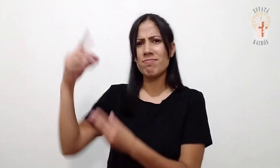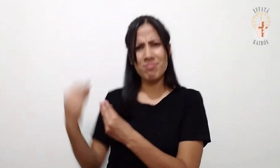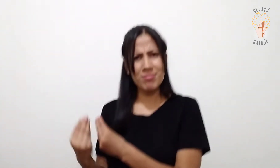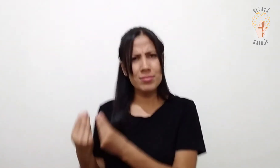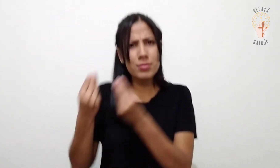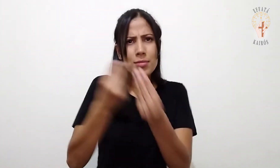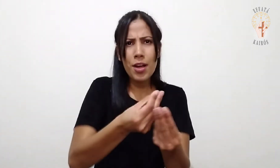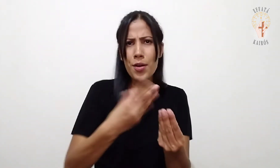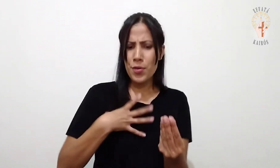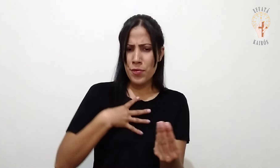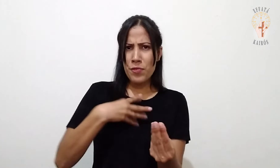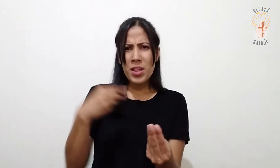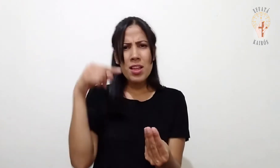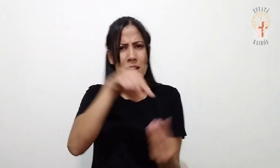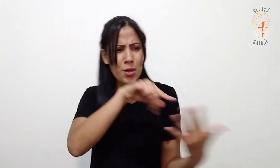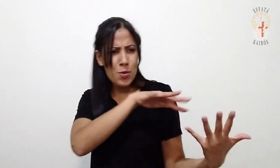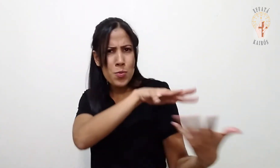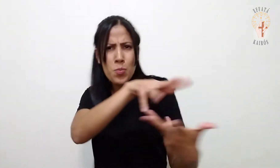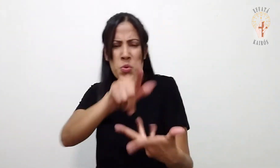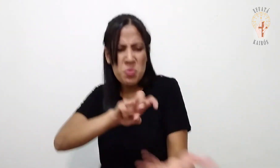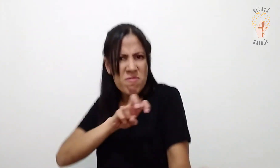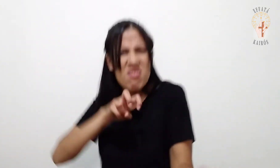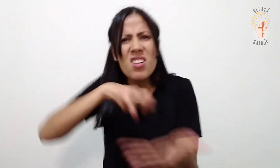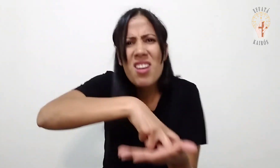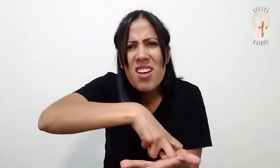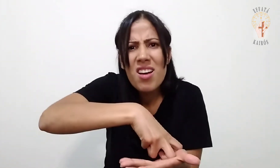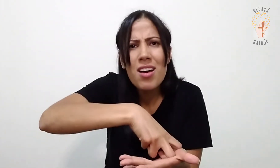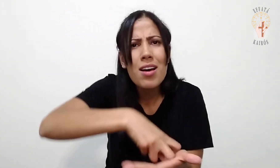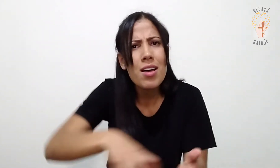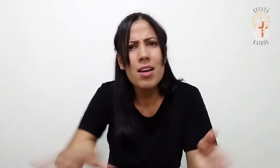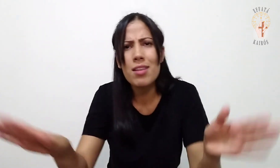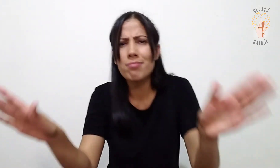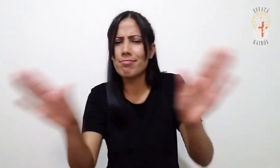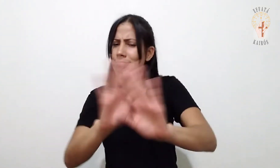mas tenha a vida eterna. (Jo 3,17) De fato, Deus não enviou o seu Filho ao mundo para condenar o